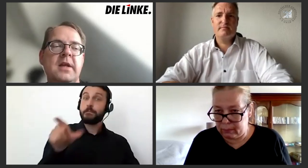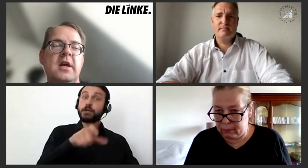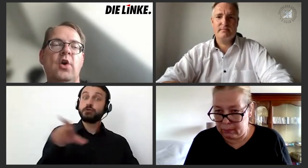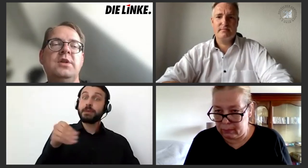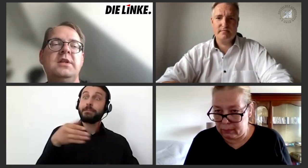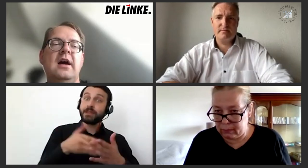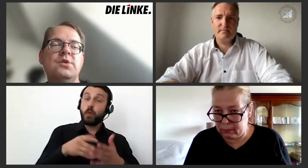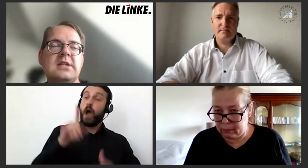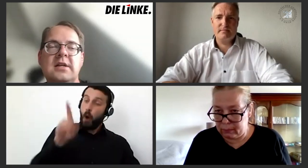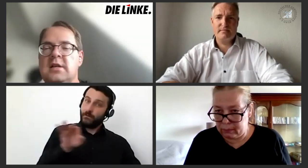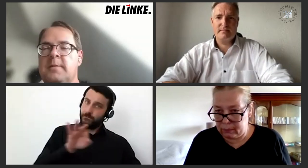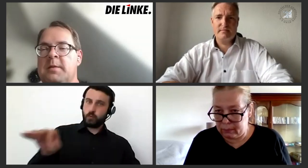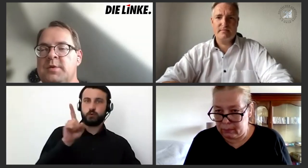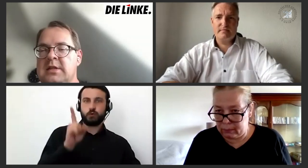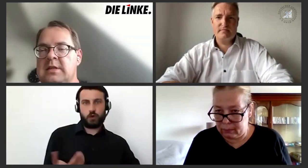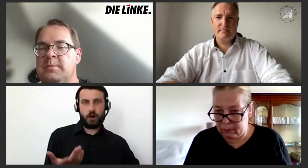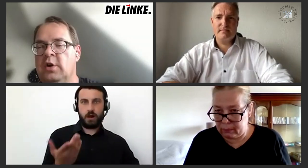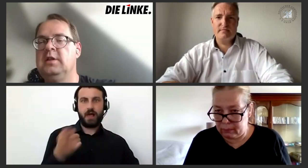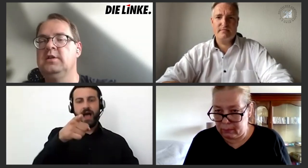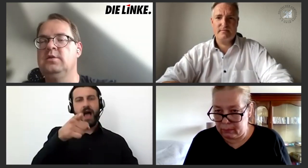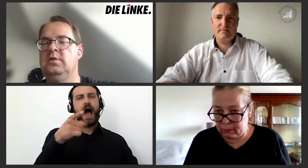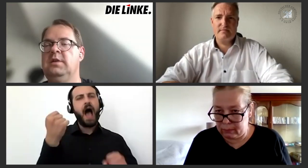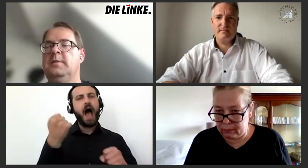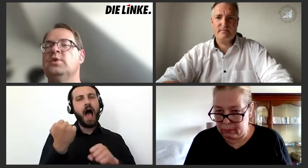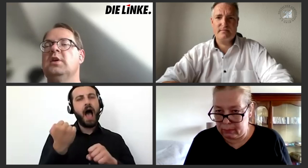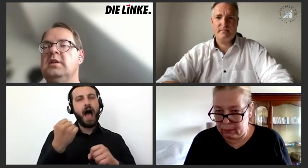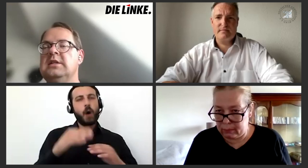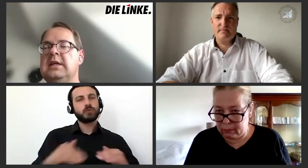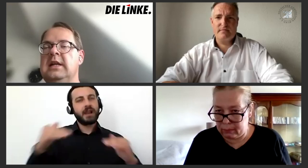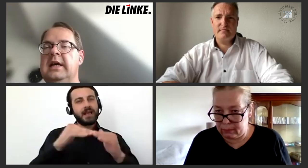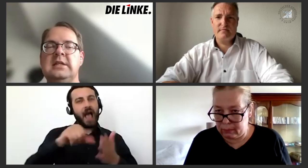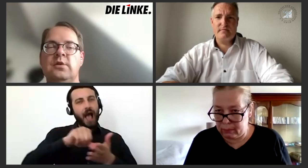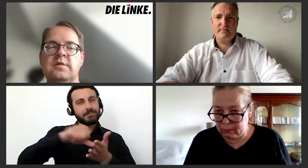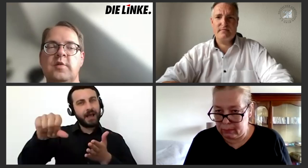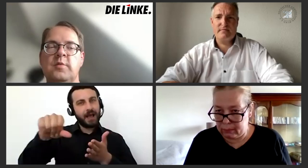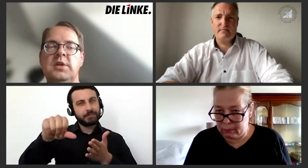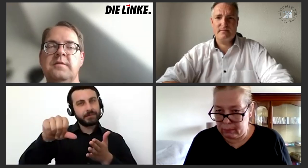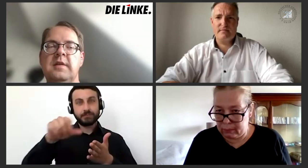gelten und diese einschließen. Die Ausgleichsabgabe muss deshalb deutlich, und wir haben sogar die zahl